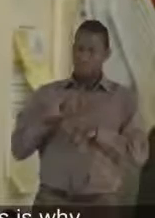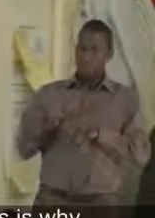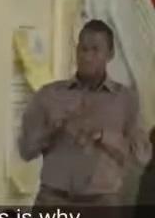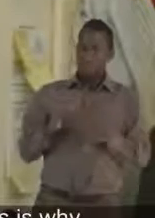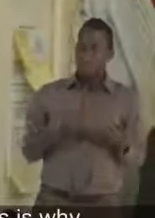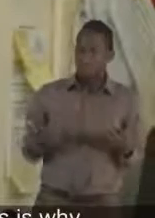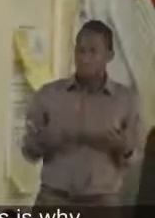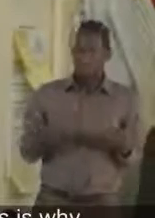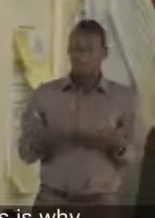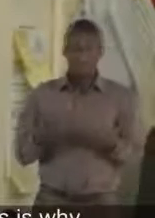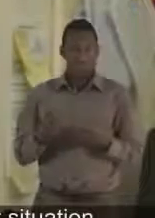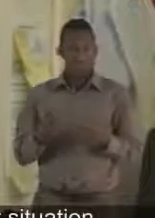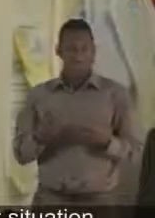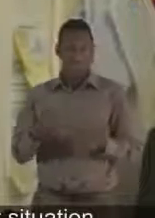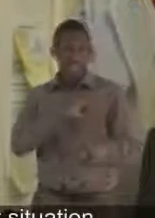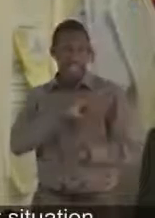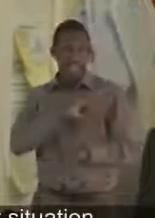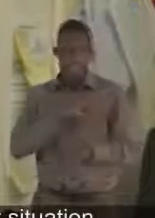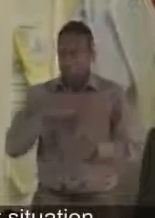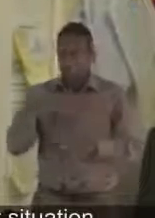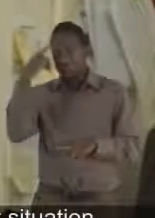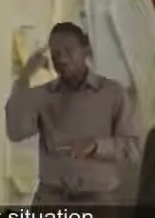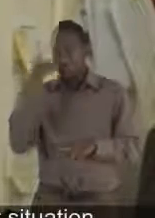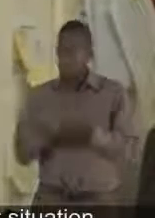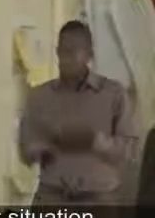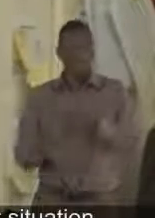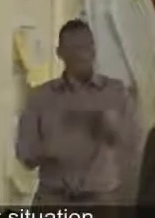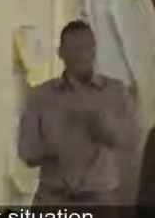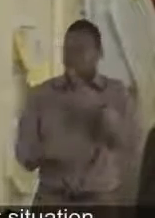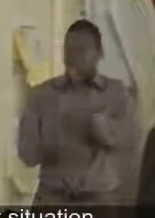لذلك نؤمن بأنه من المهم جدا متابعة هذه القضية